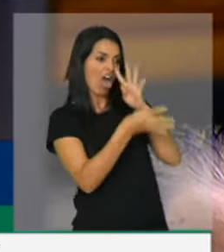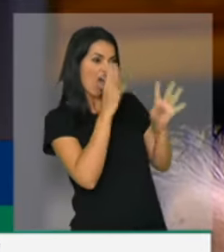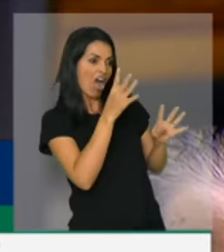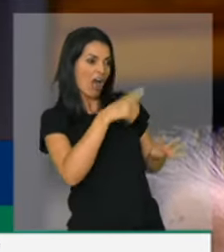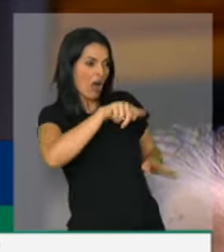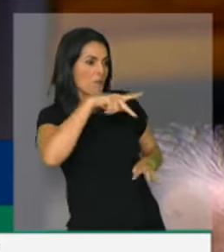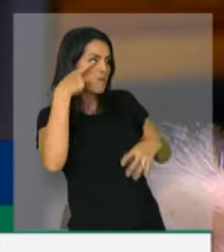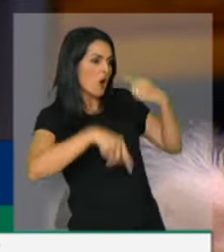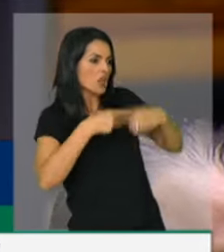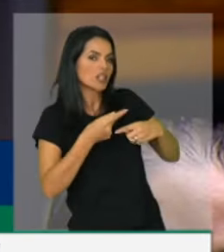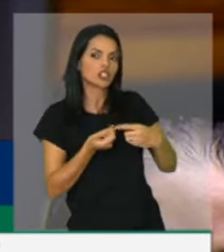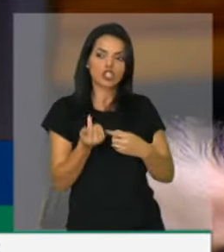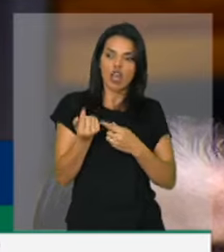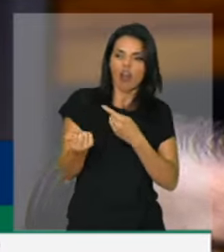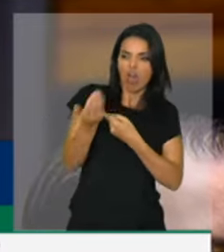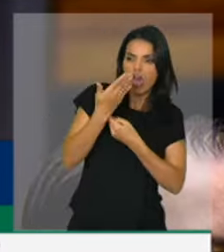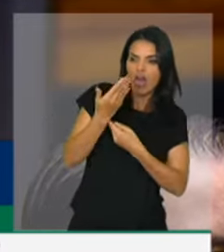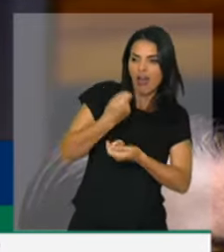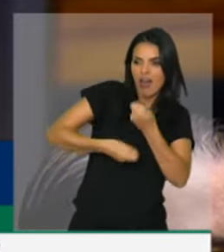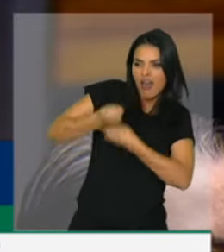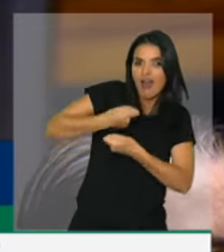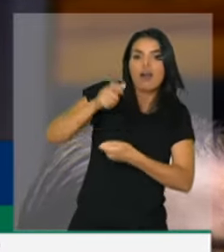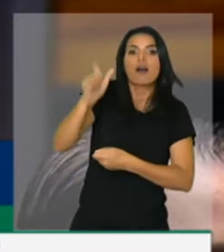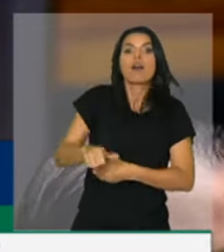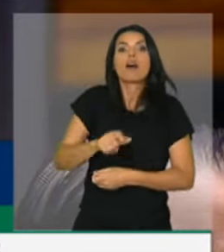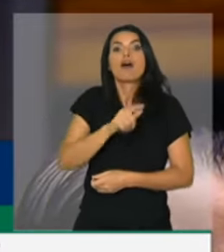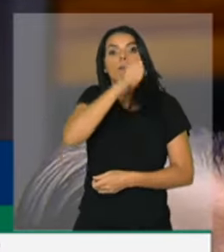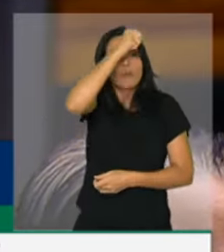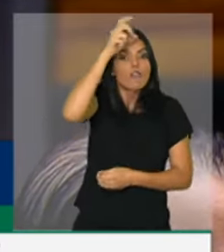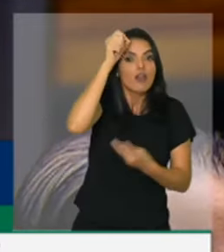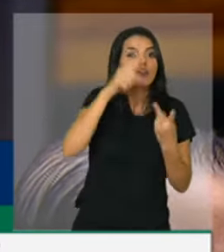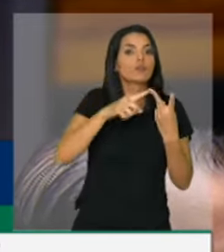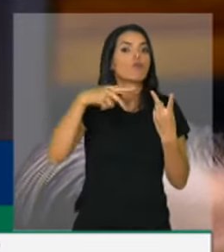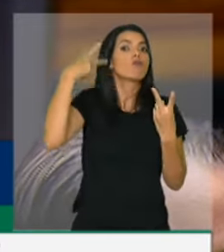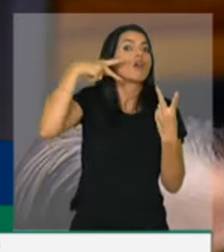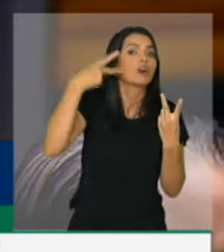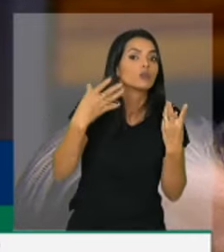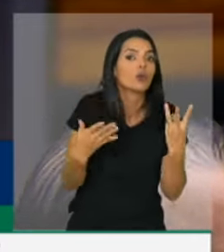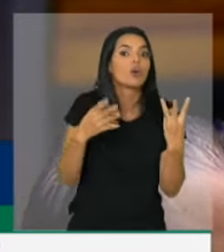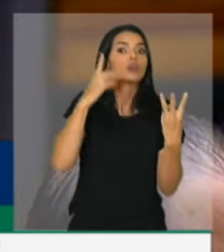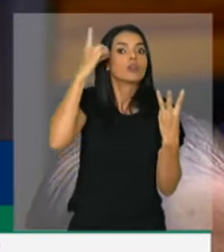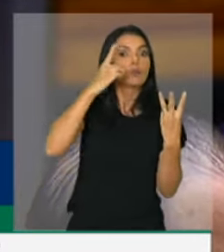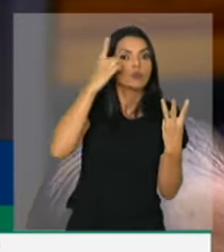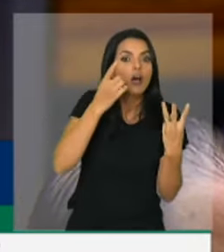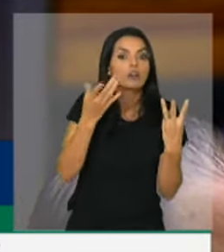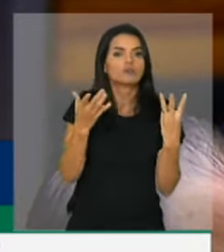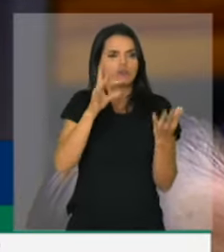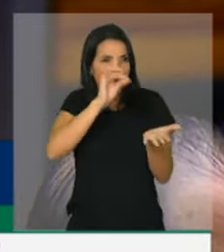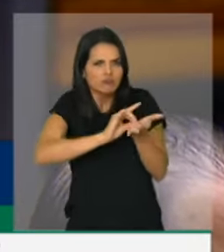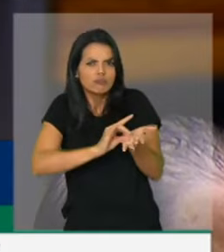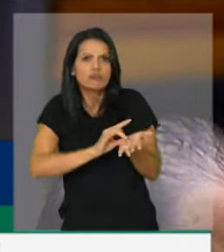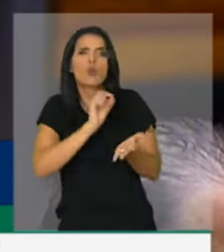VEREADORES, DEPUTADOS, LEGITIMAMENTE BUSCANDO RECURSOS PARA SUAS ÁREAS, PARA AS SUAS REGIÕES OU... SE É ALGUMA COISA ESCUSA. SE É UMA COISA ESCUSA, ELE TEM A